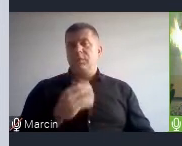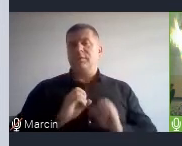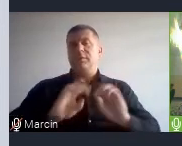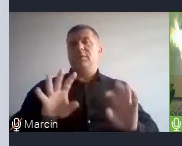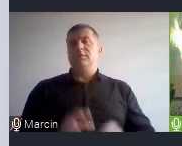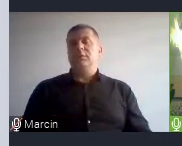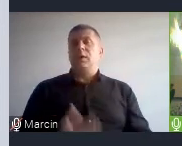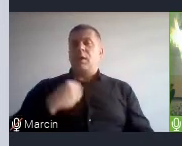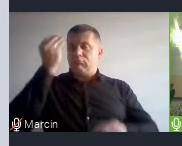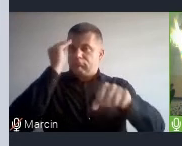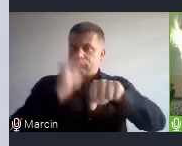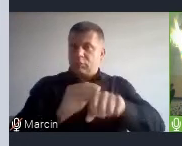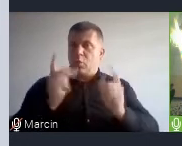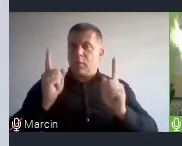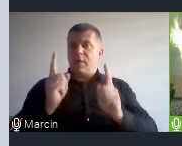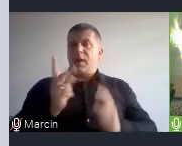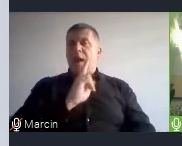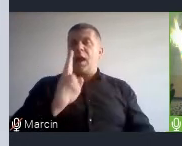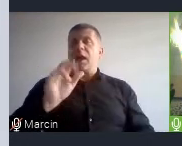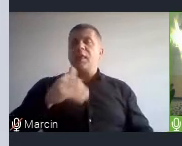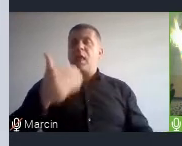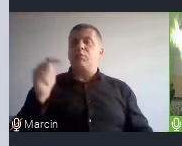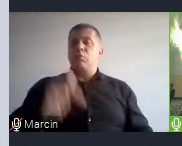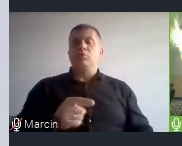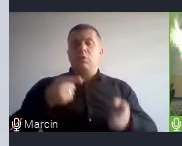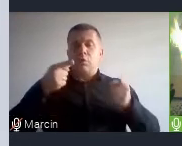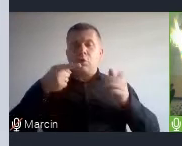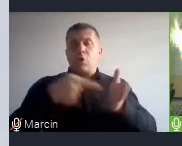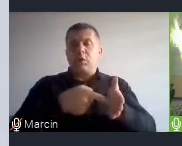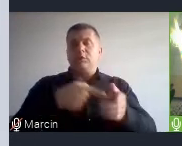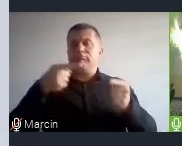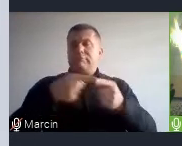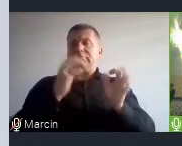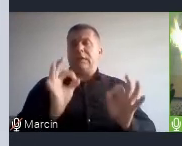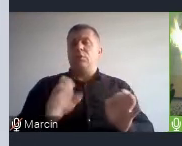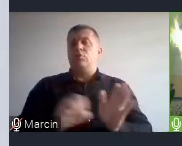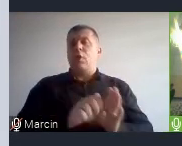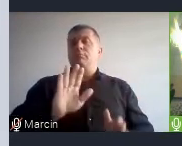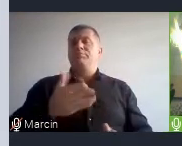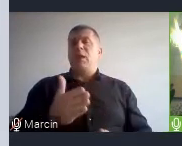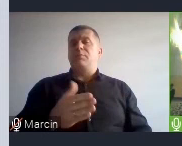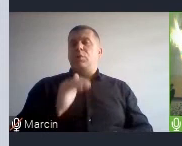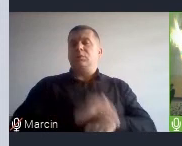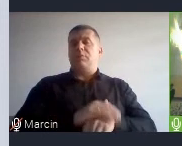Zwracam uwagę, że każde kryterium ma się odnosić do przedmiotu zamówienia, czyli nie ma fizycznej możliwości,